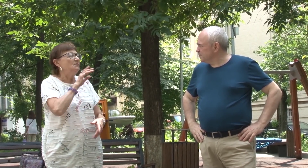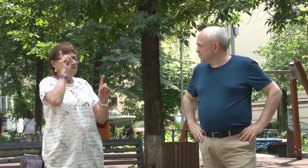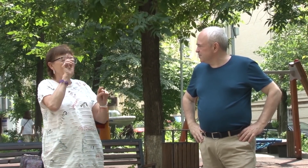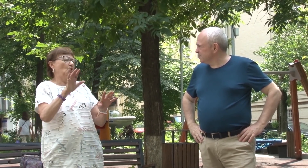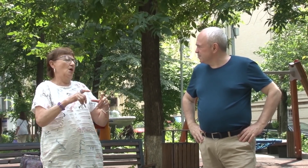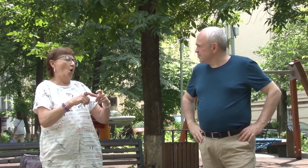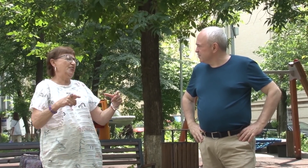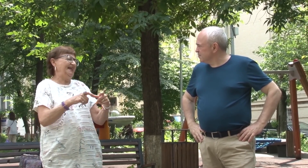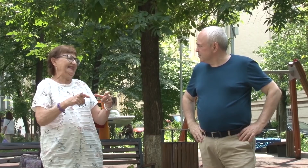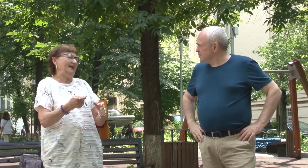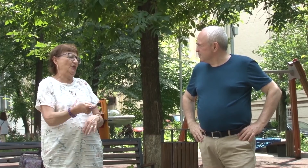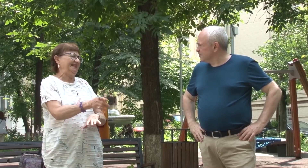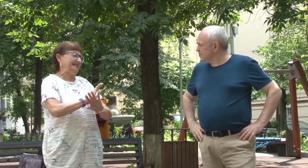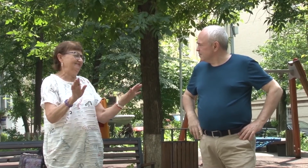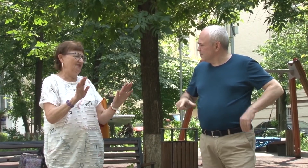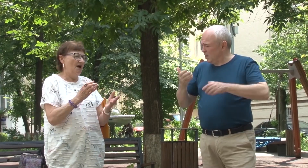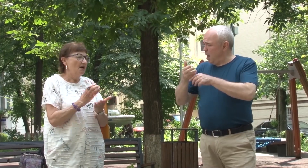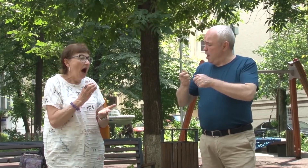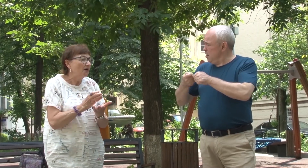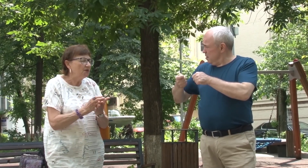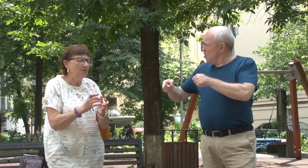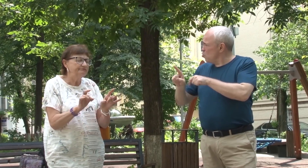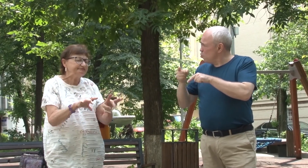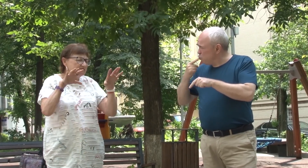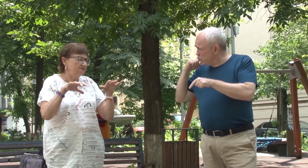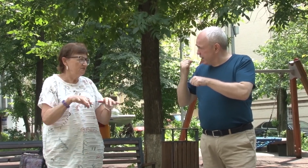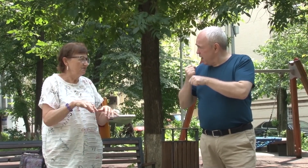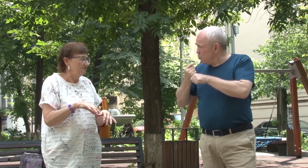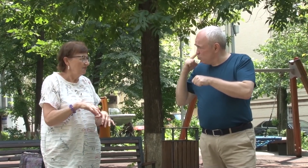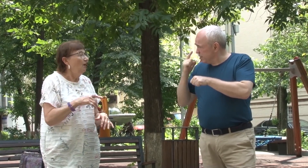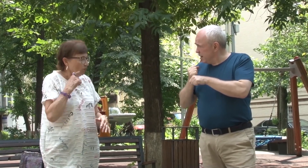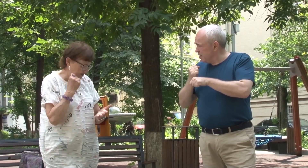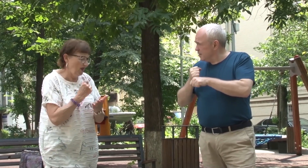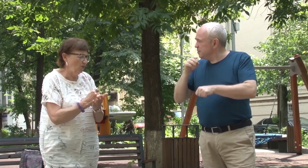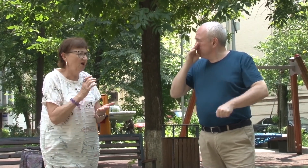И мама продавала только открытки. Никаких карт! Но карты делали именно глухие?